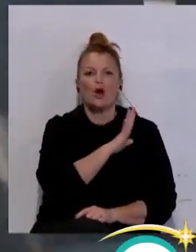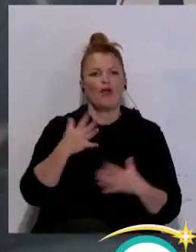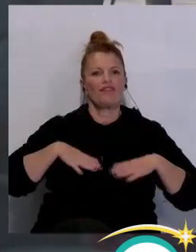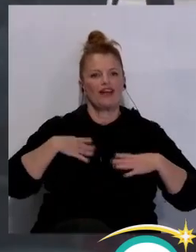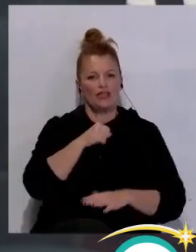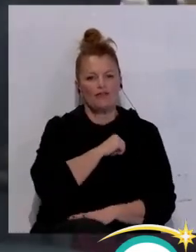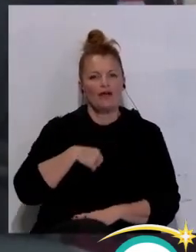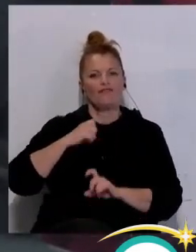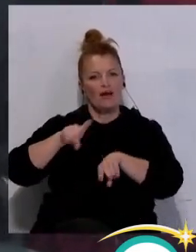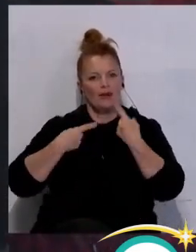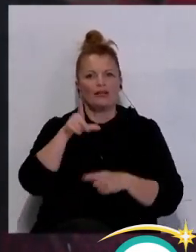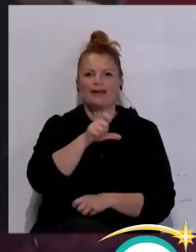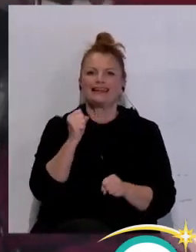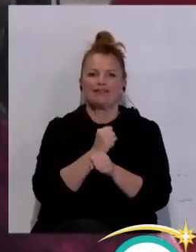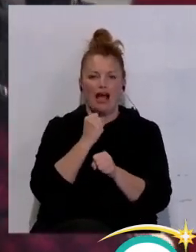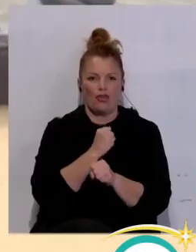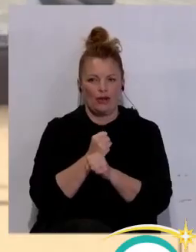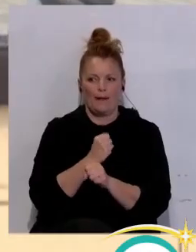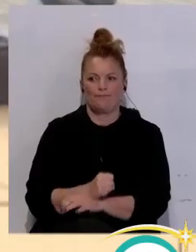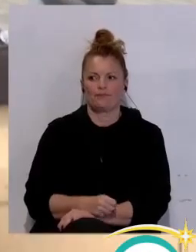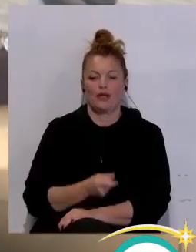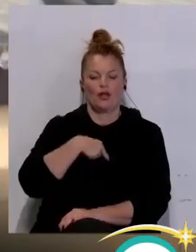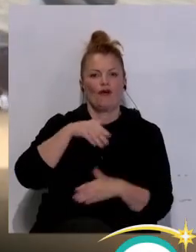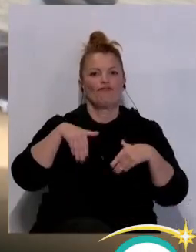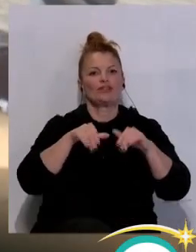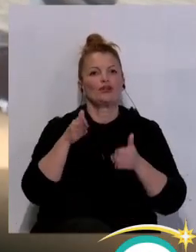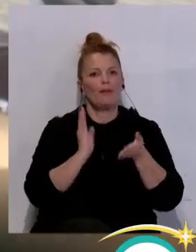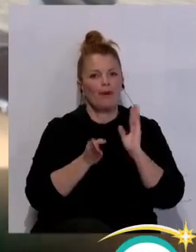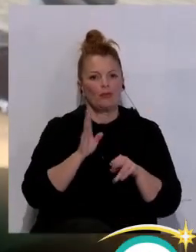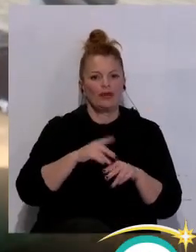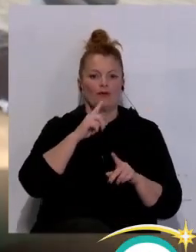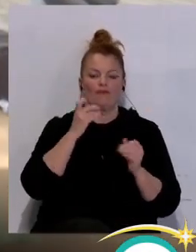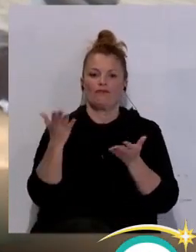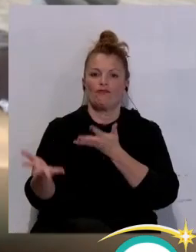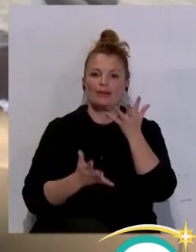familia y el del trabajador como fisioterapeuta y tenemos que fomentar deporte se nos ocurrió